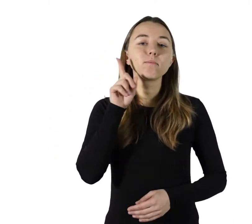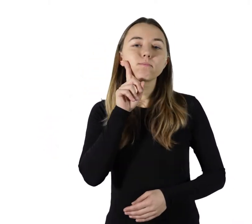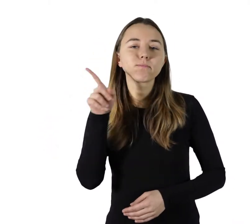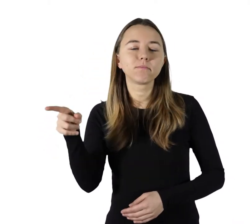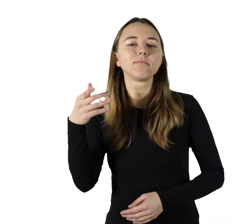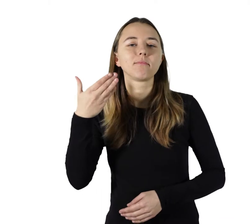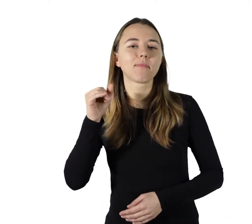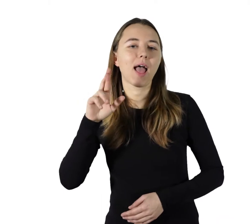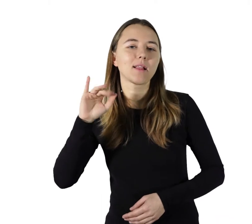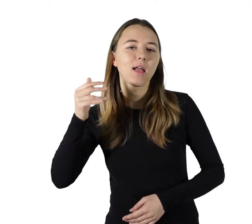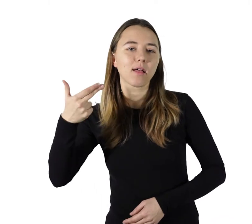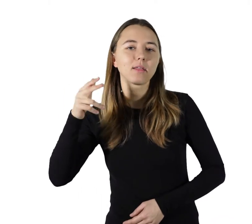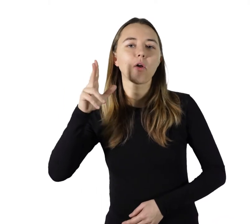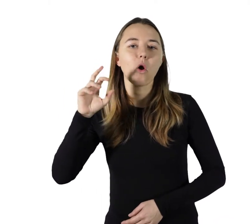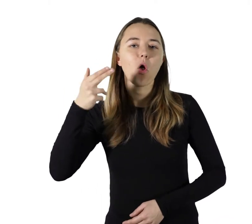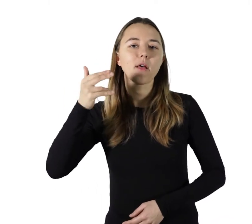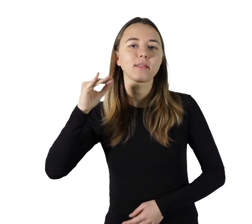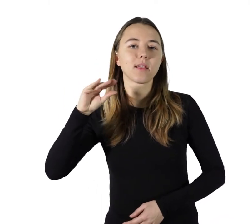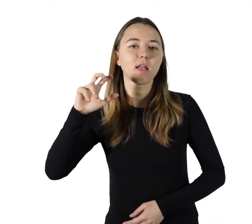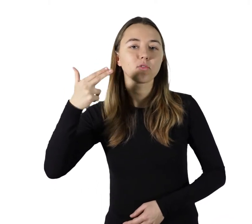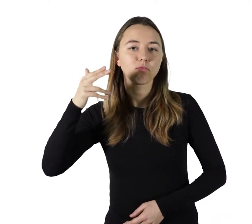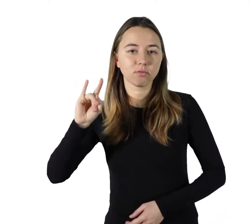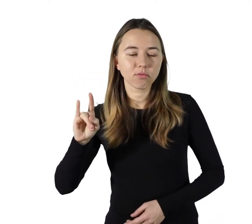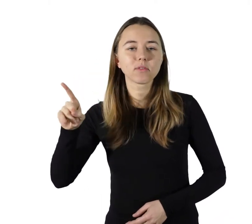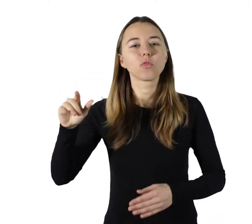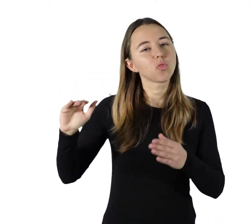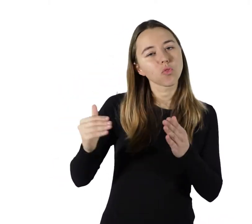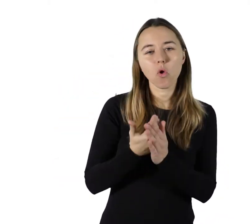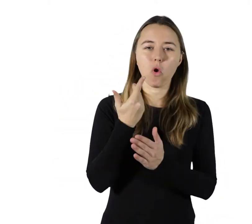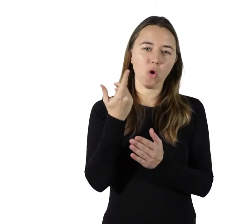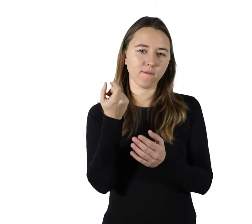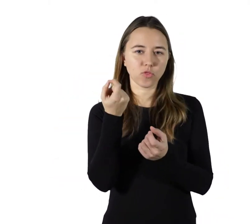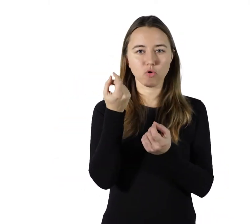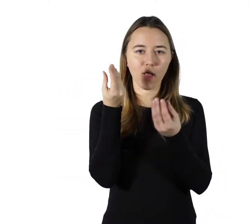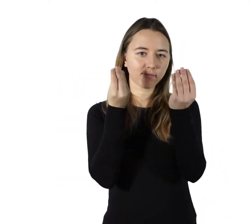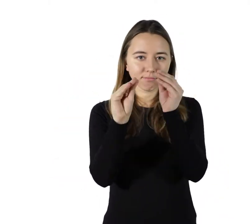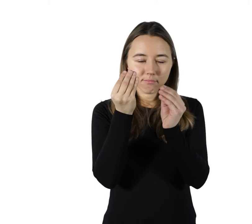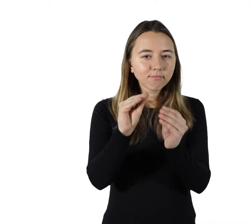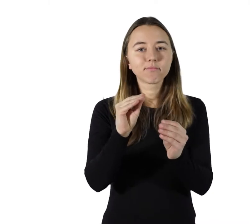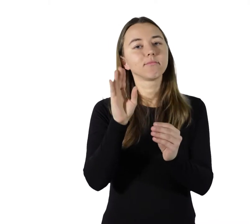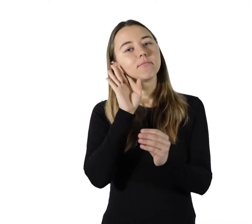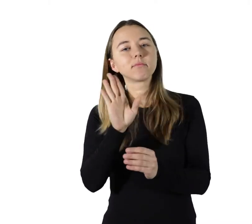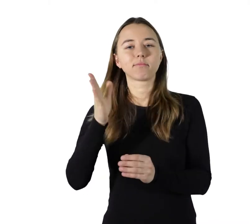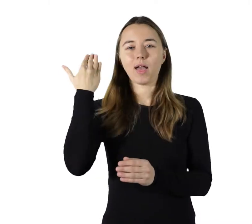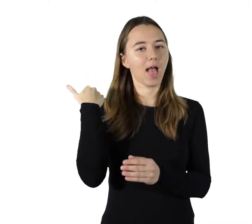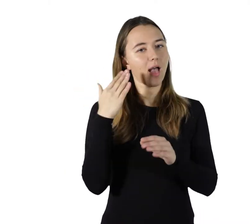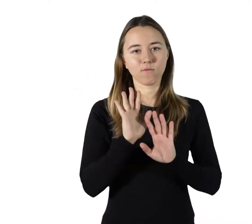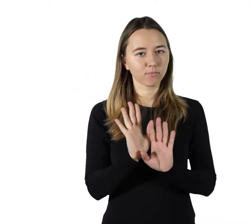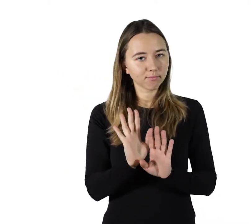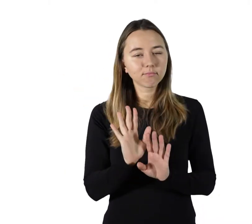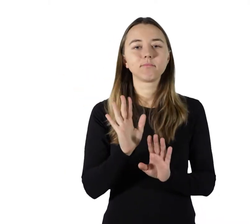Rzeźbiarz nie wykorzystał tych elementów w zrekonstruowanym pomniku.